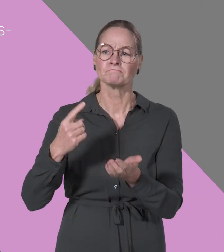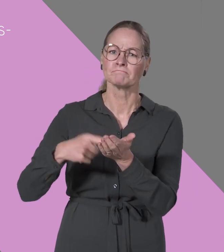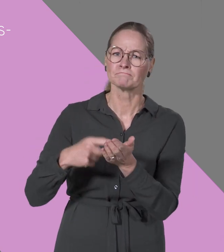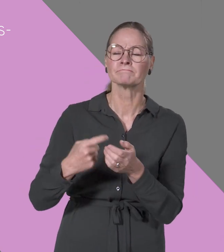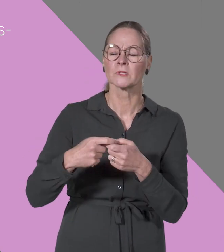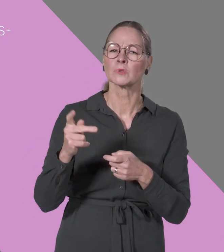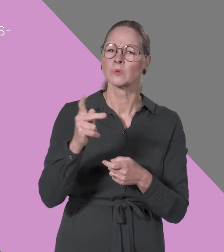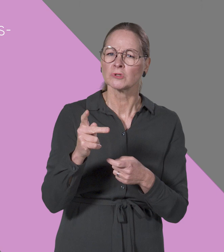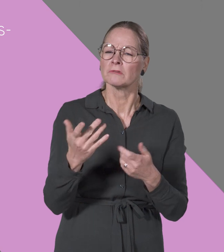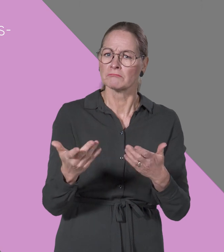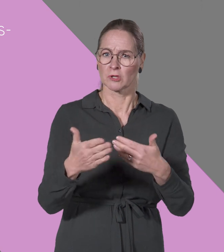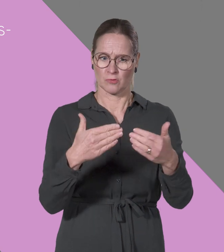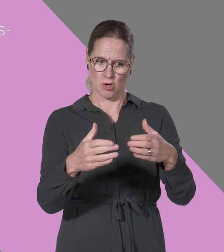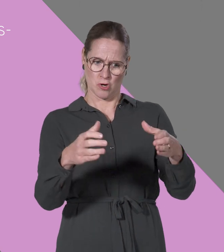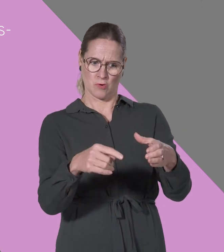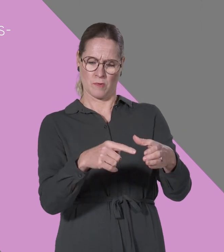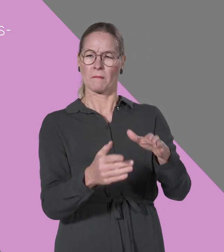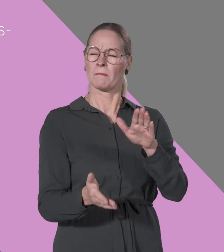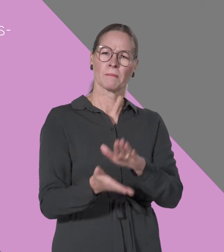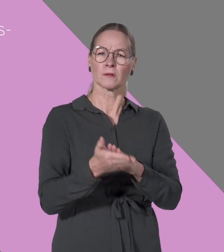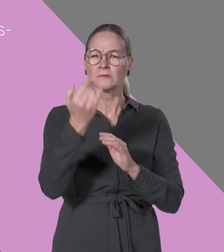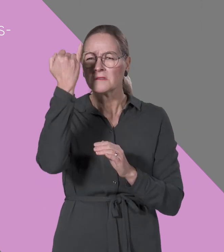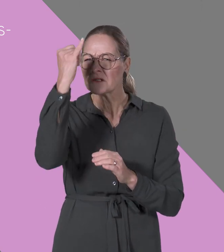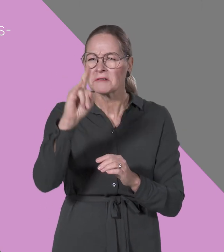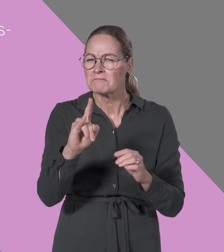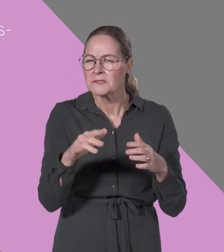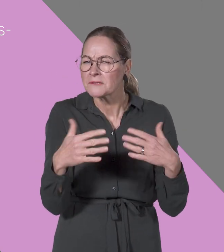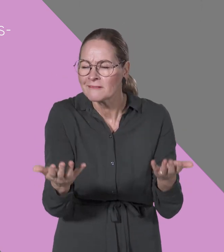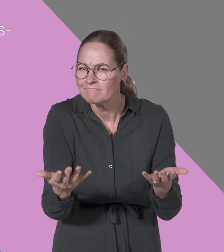Mikä on työryhmän perusidea?